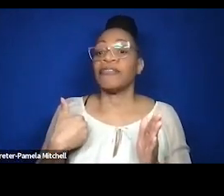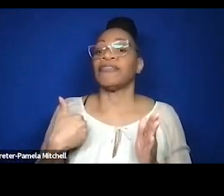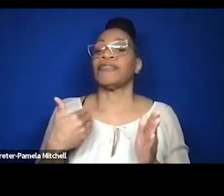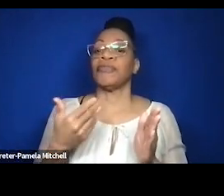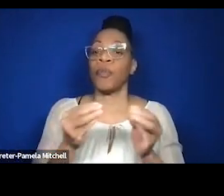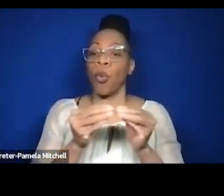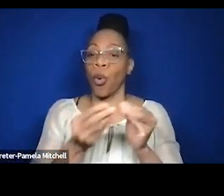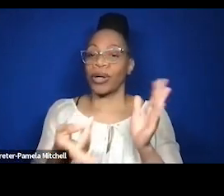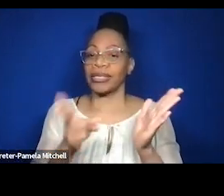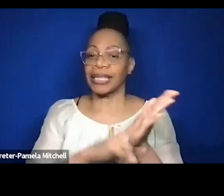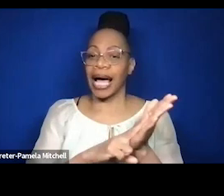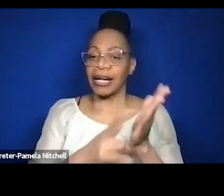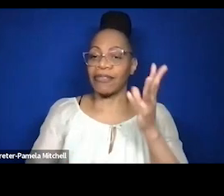después de que todo ha sido enviado.